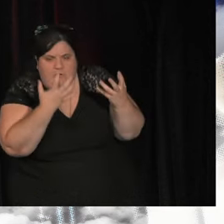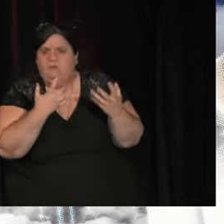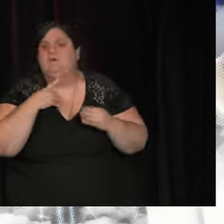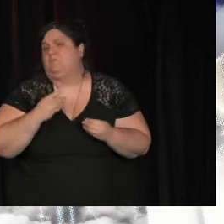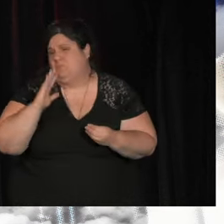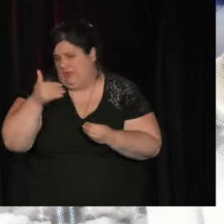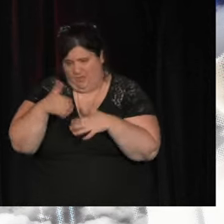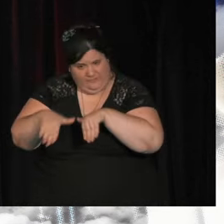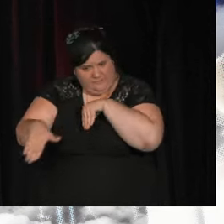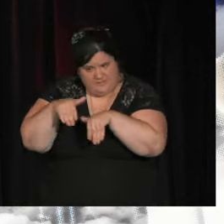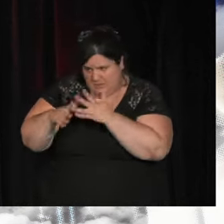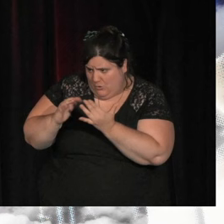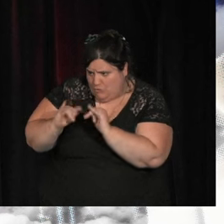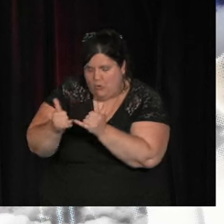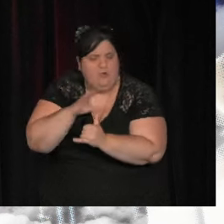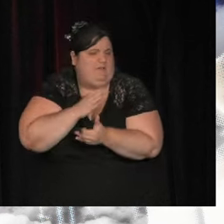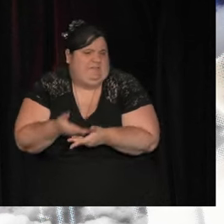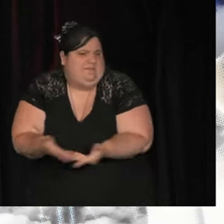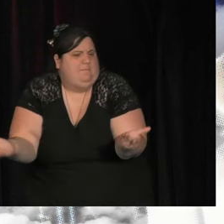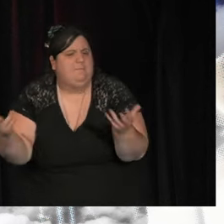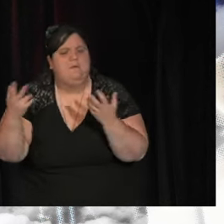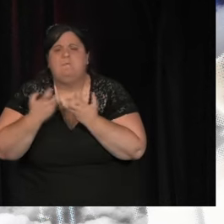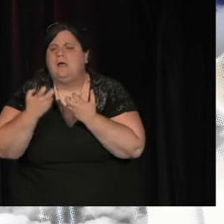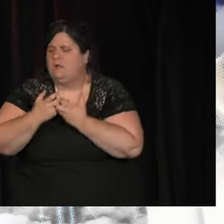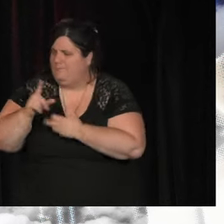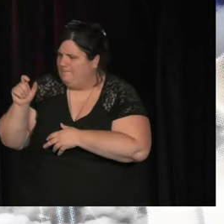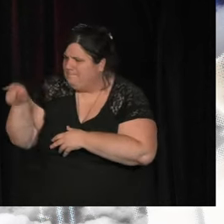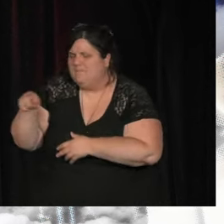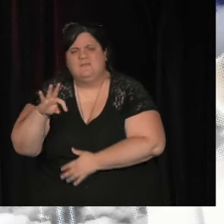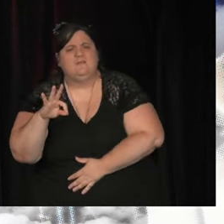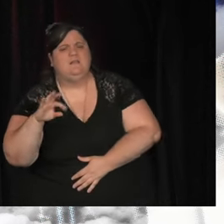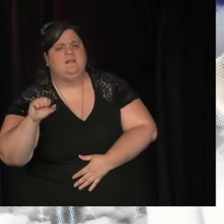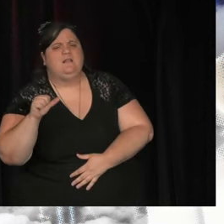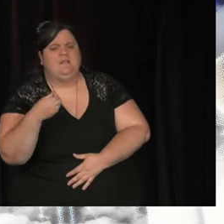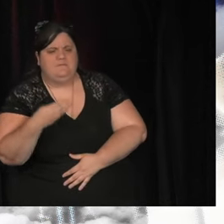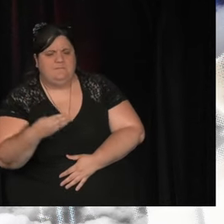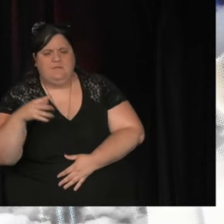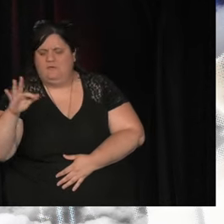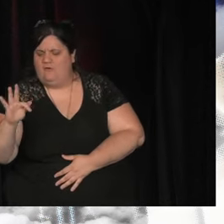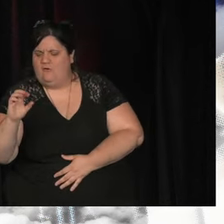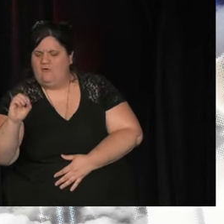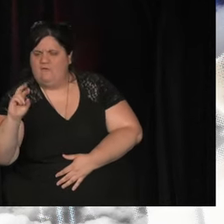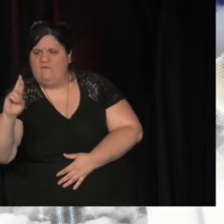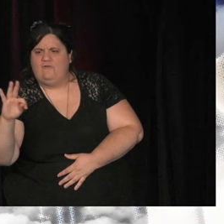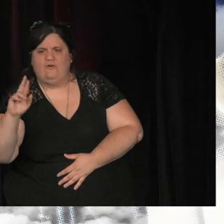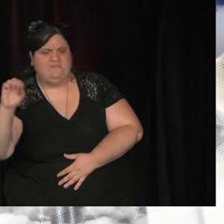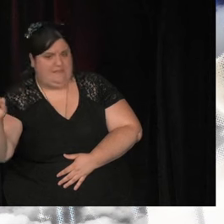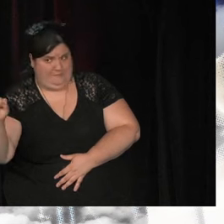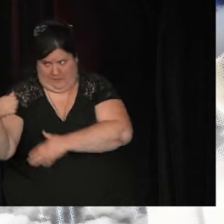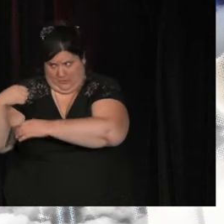Ils ont repris le mode du payload de Team Fortress. Juste, c'est quoi concrètement, payload ? Une équipe attaque et une attaque défense.